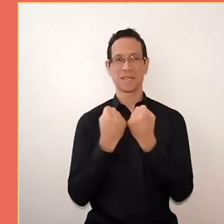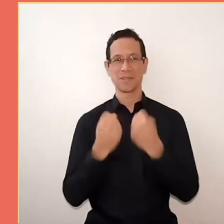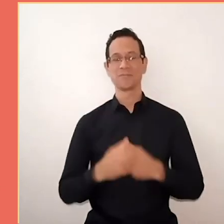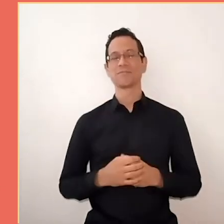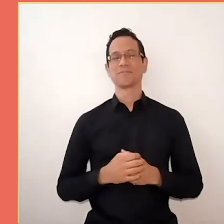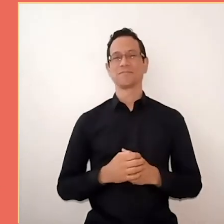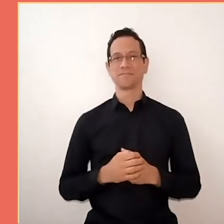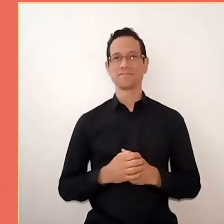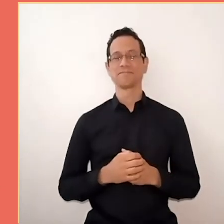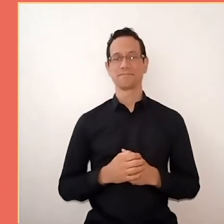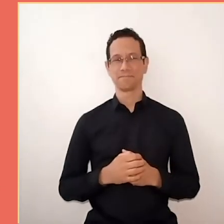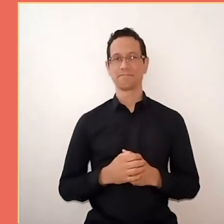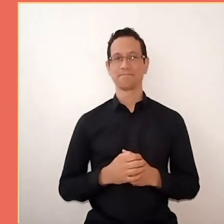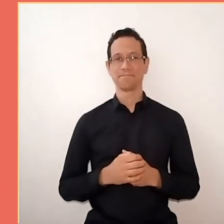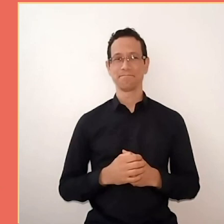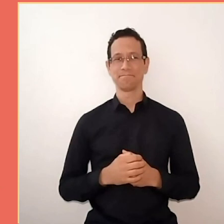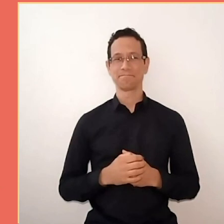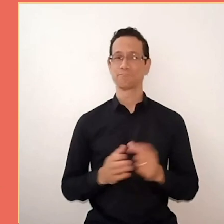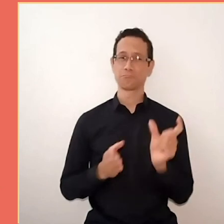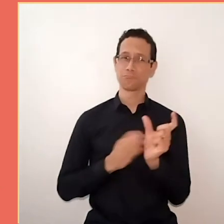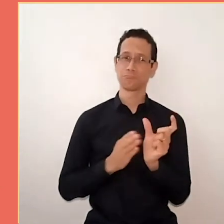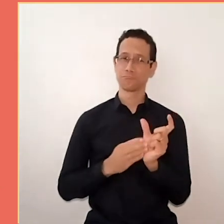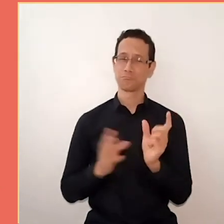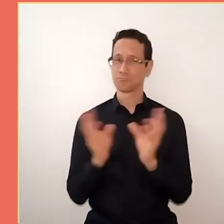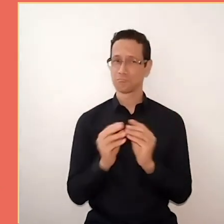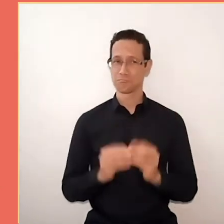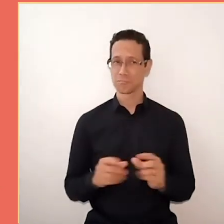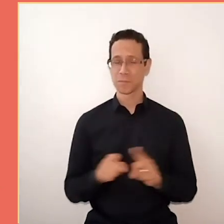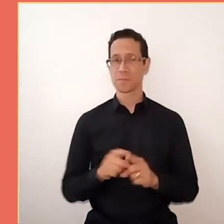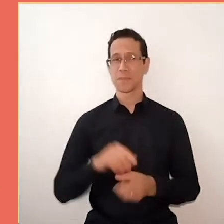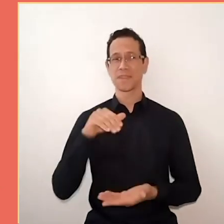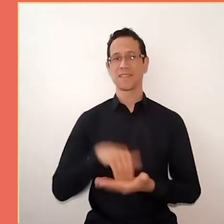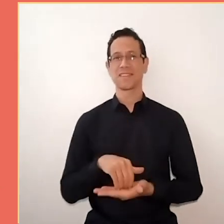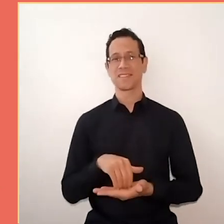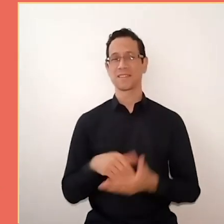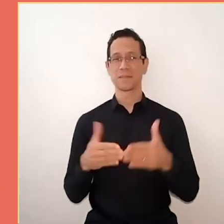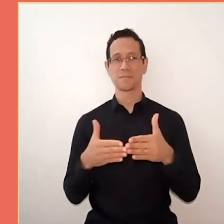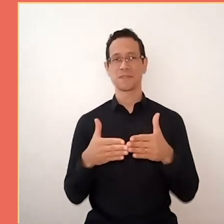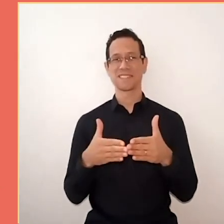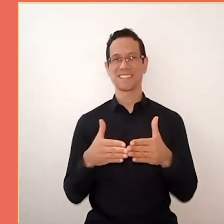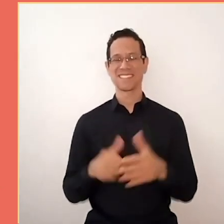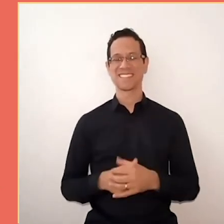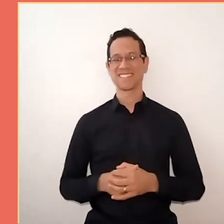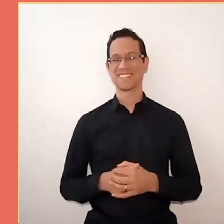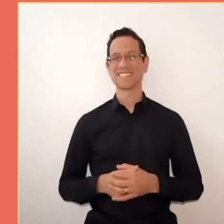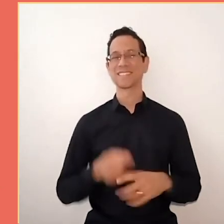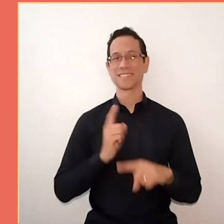E eu vou dá uma palavrinha muito rápida pra finalizar, vou pedir licença aqui, porque eu acho que essa mesa